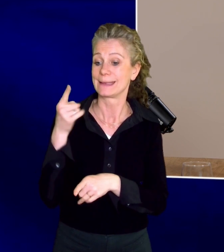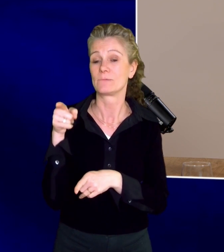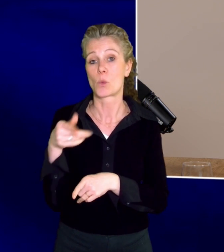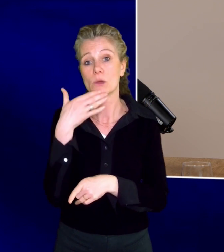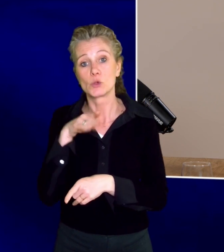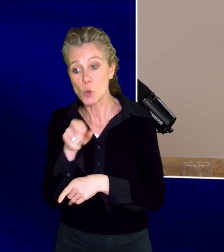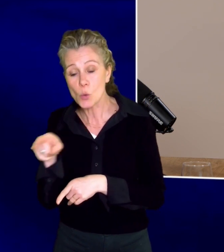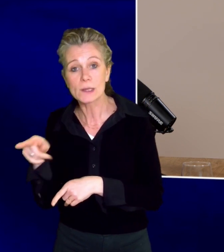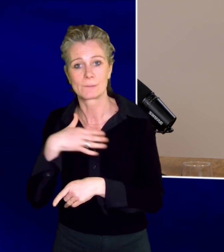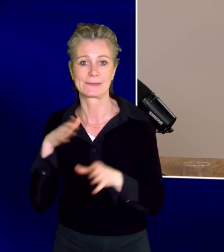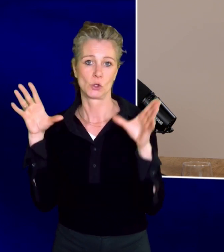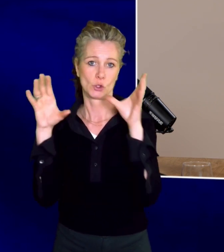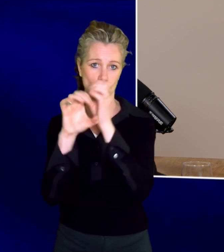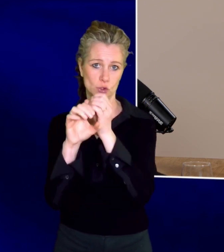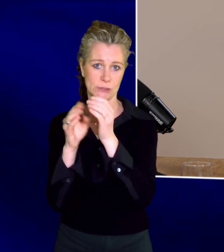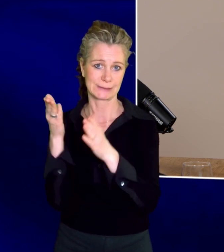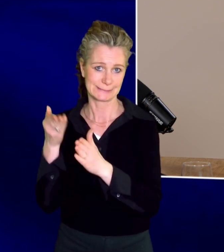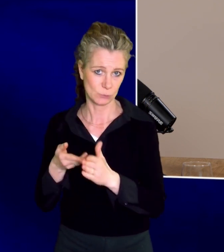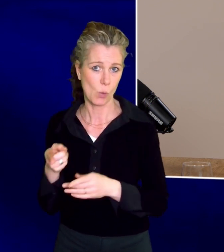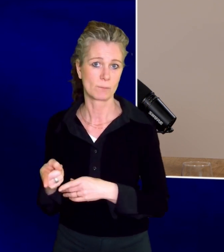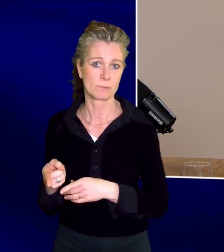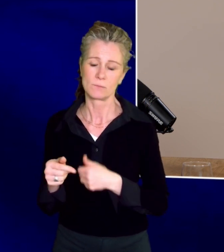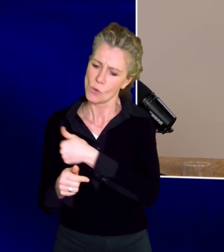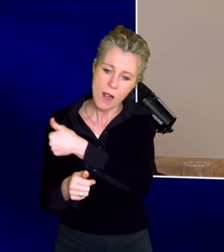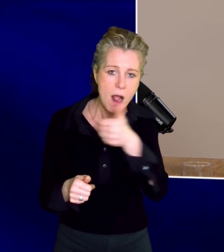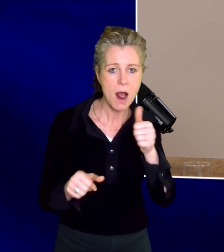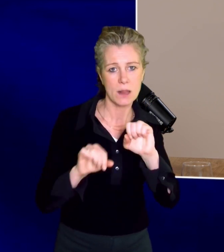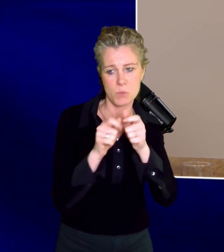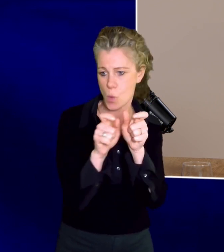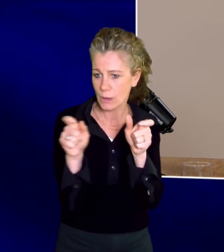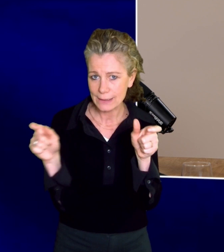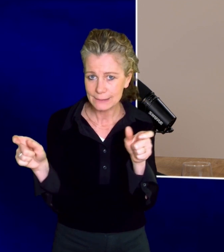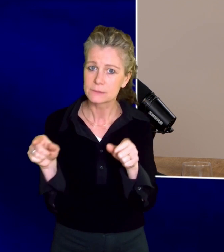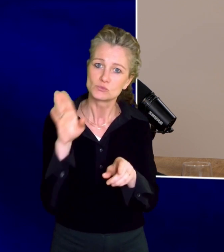Dus voor al die mogelijkheden, stuur een mailtje en wij helpen je heel graag verder.